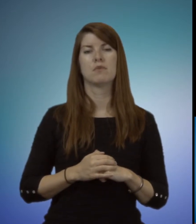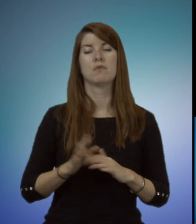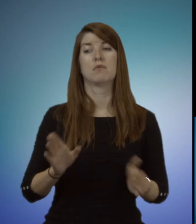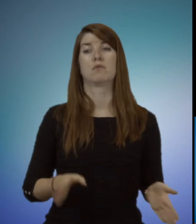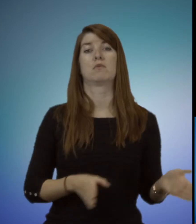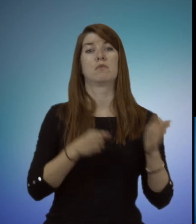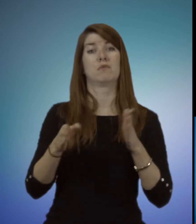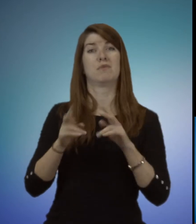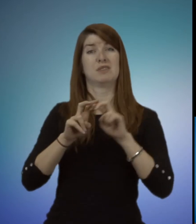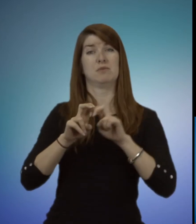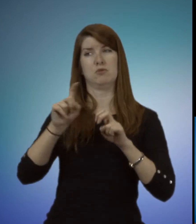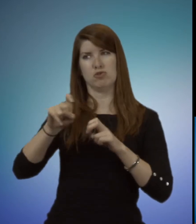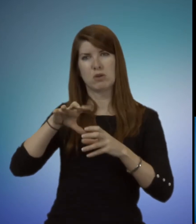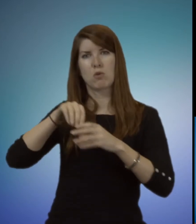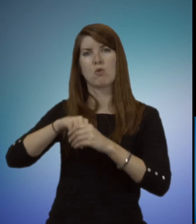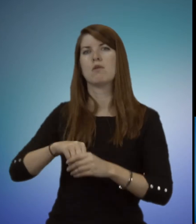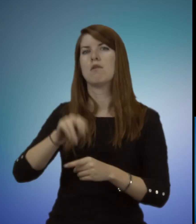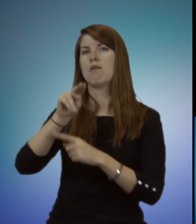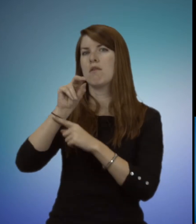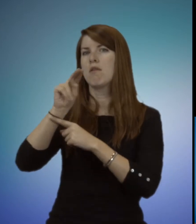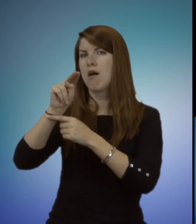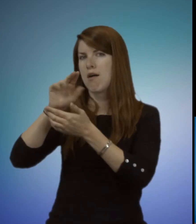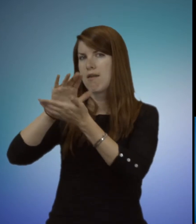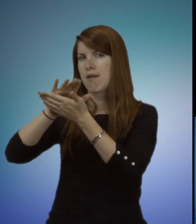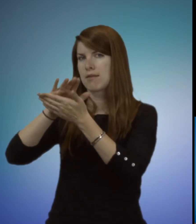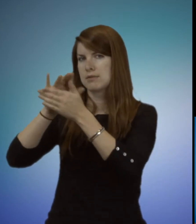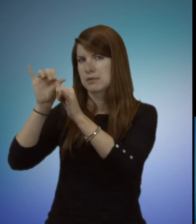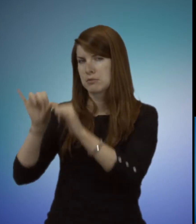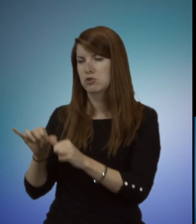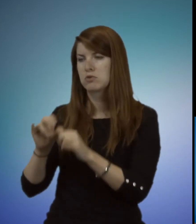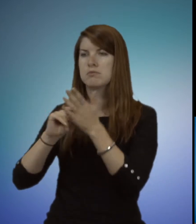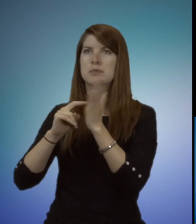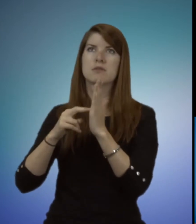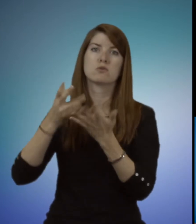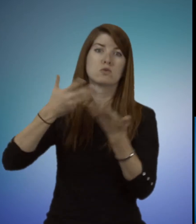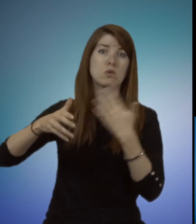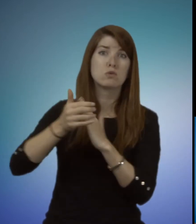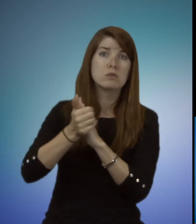problema. Las evaluaciones deben incluir medidas no académicas, por lo que hay que analizar las